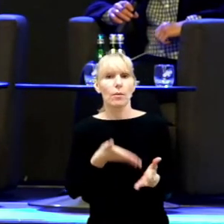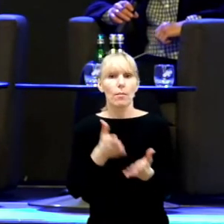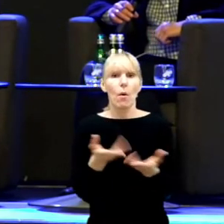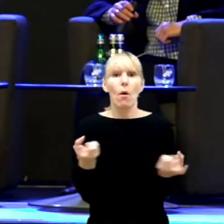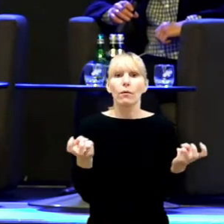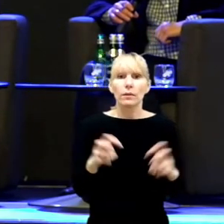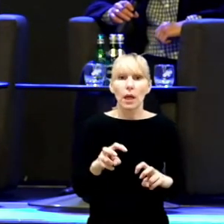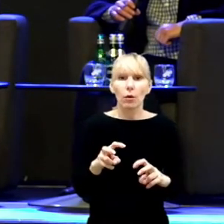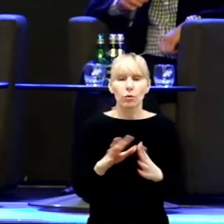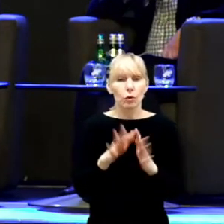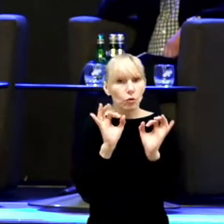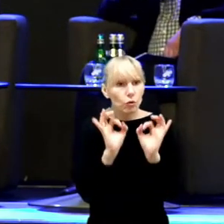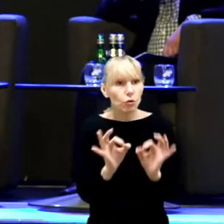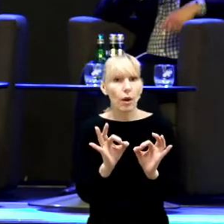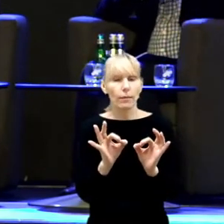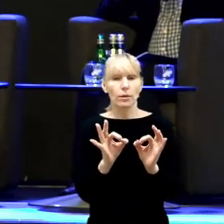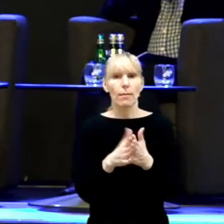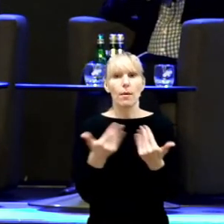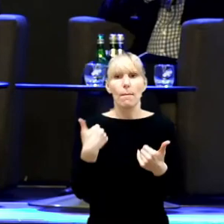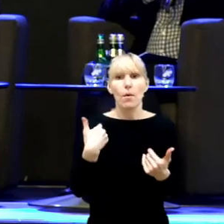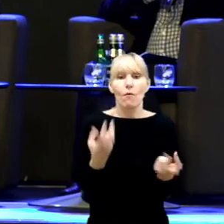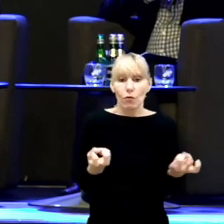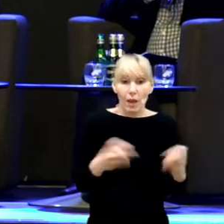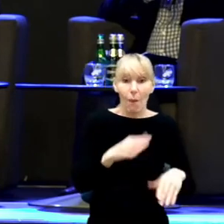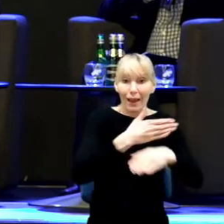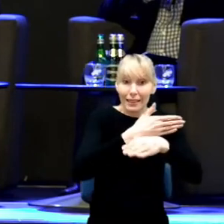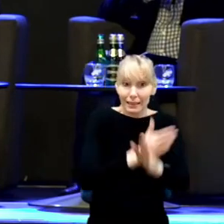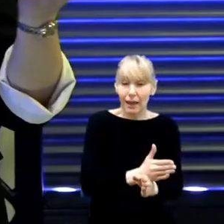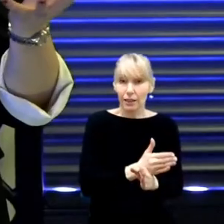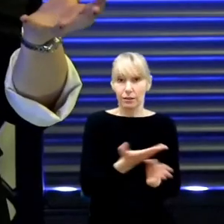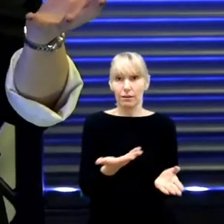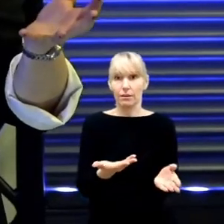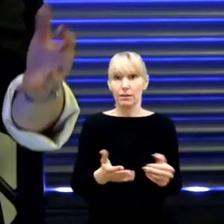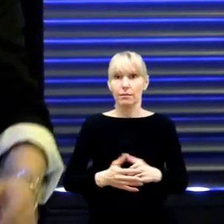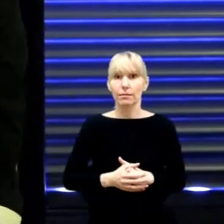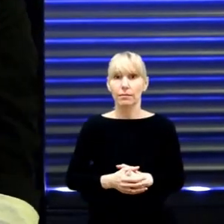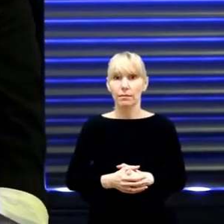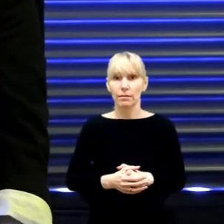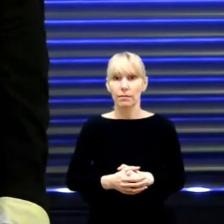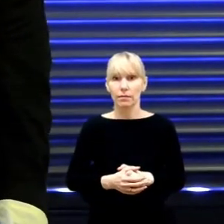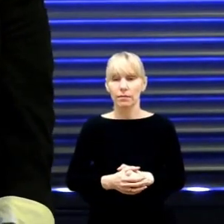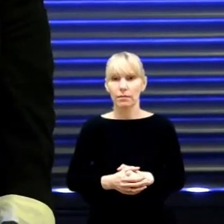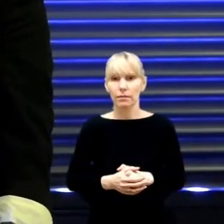Żeby powstała dzielnica. Nie mówi się o tym. Jakby to nie jest istotne. Może to jest szansa dla...